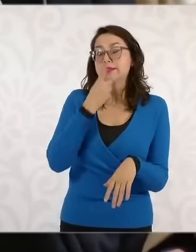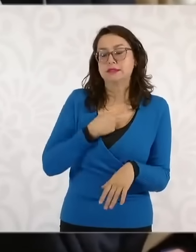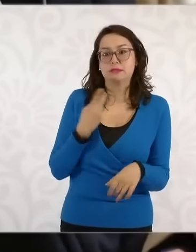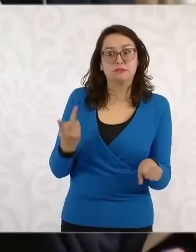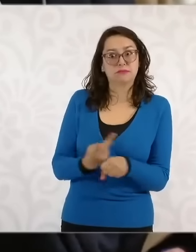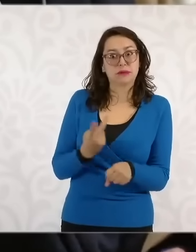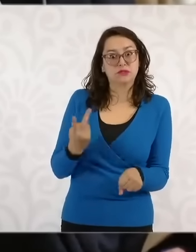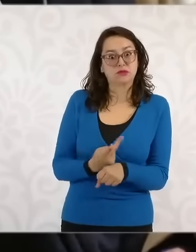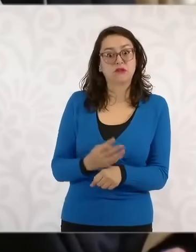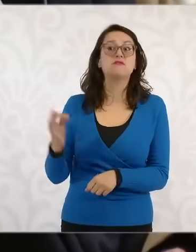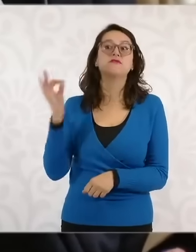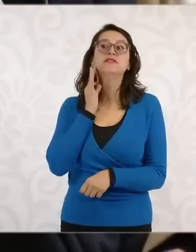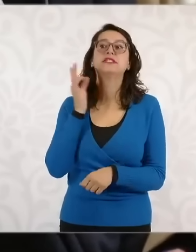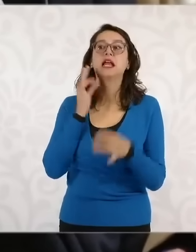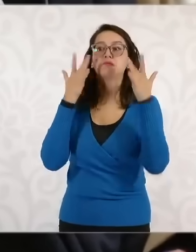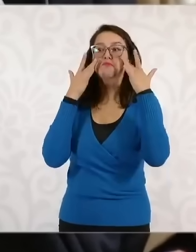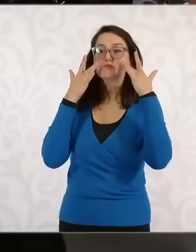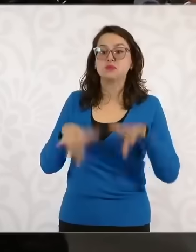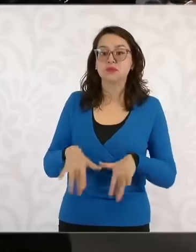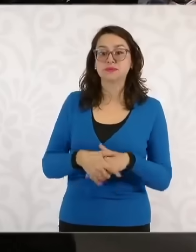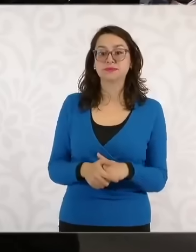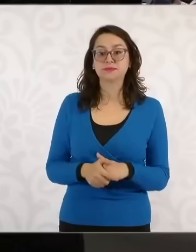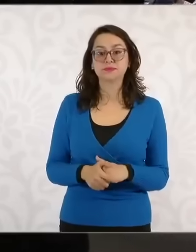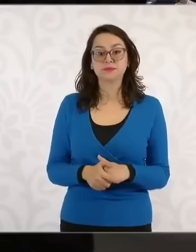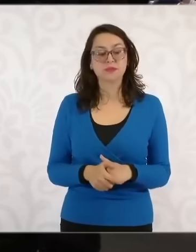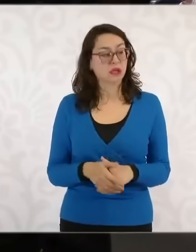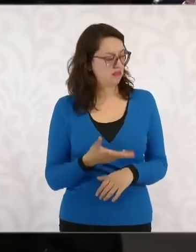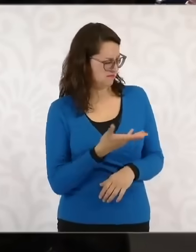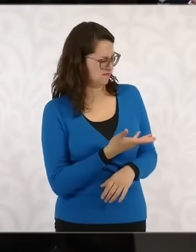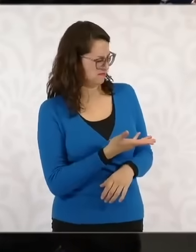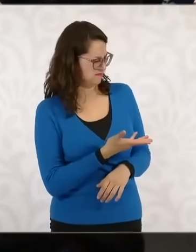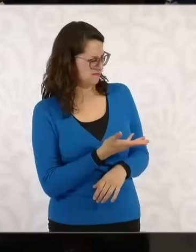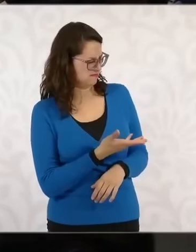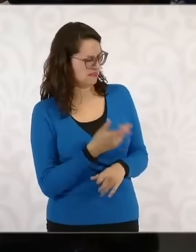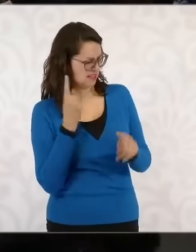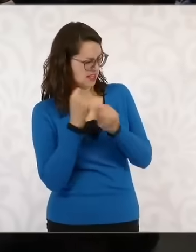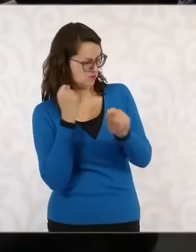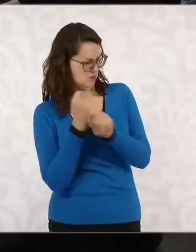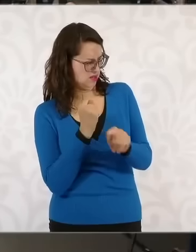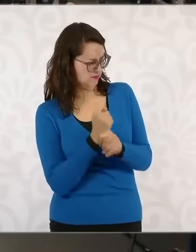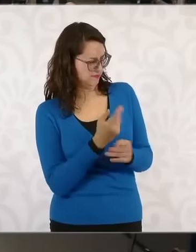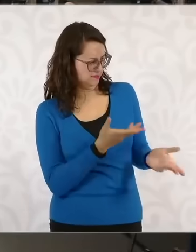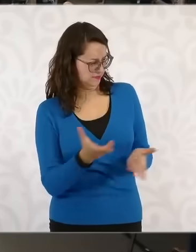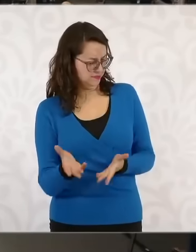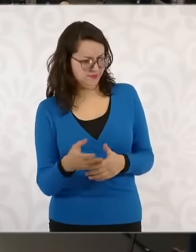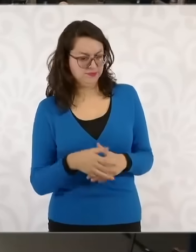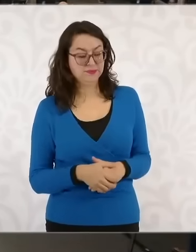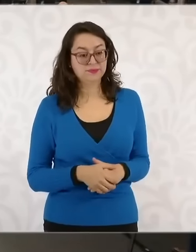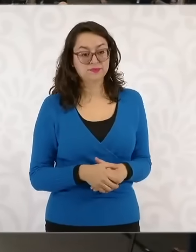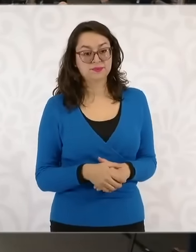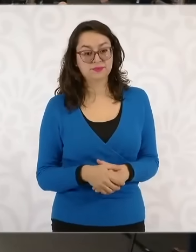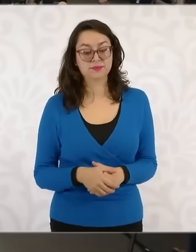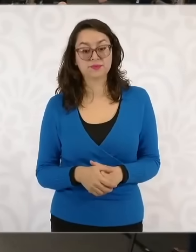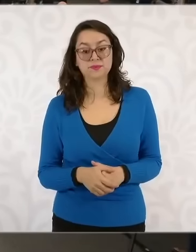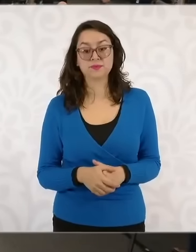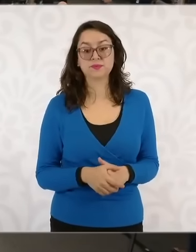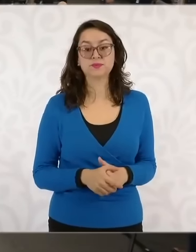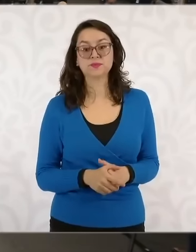eh pues con la renuncia al fiscal. Sí. ¿Quieres comentar algo de los cierres? Con su permiso. Sií,